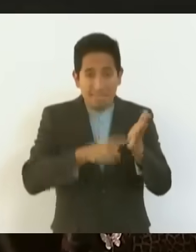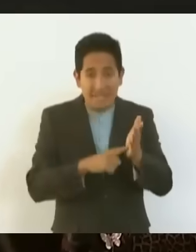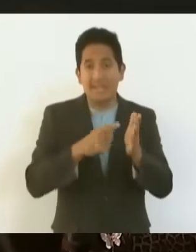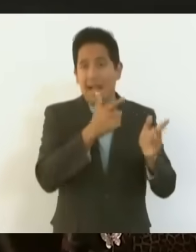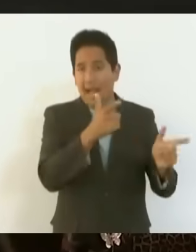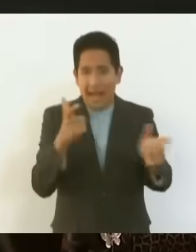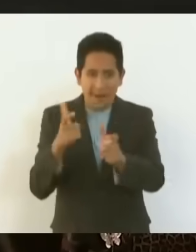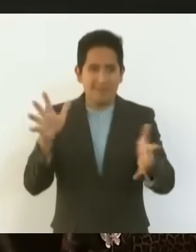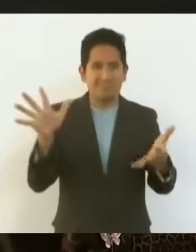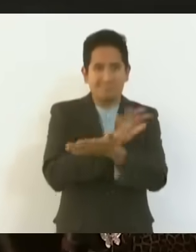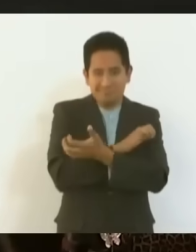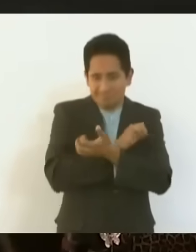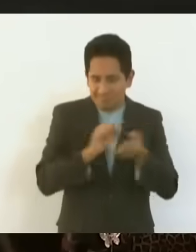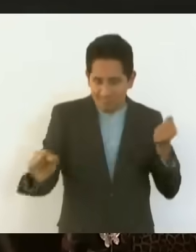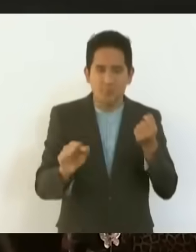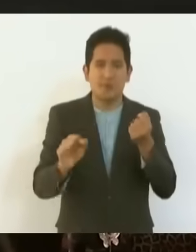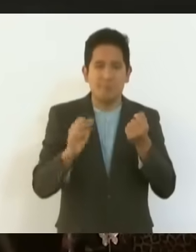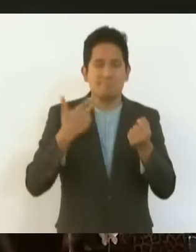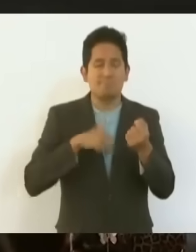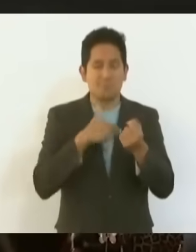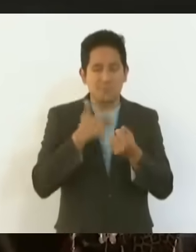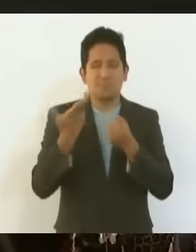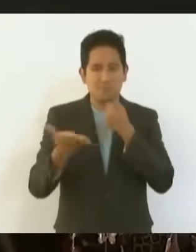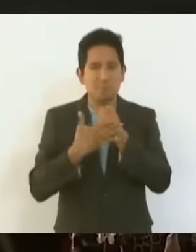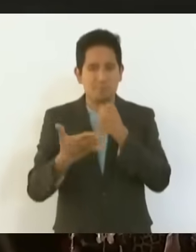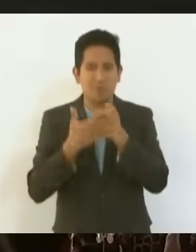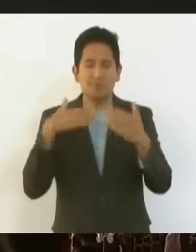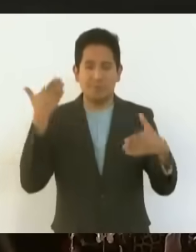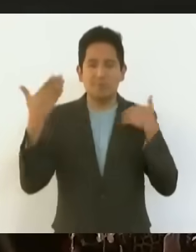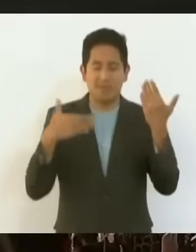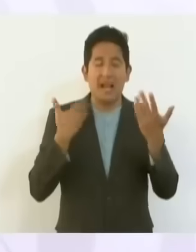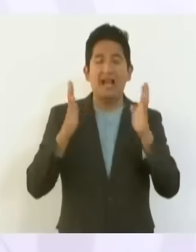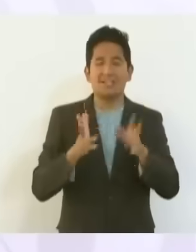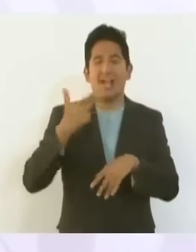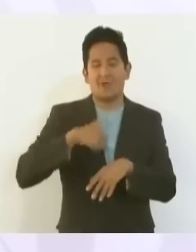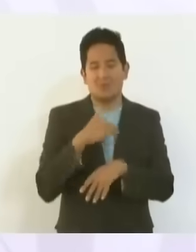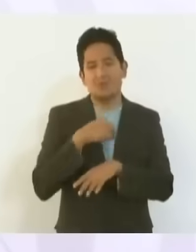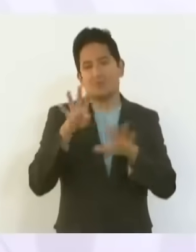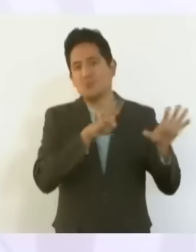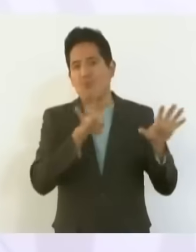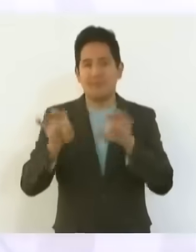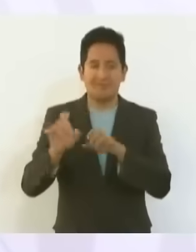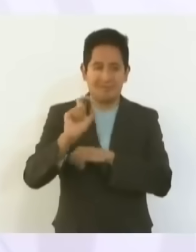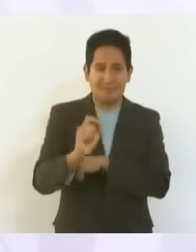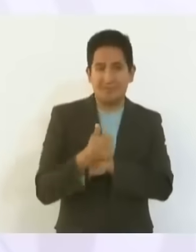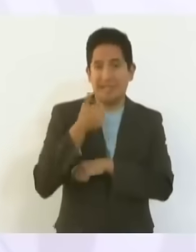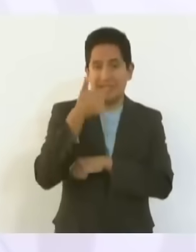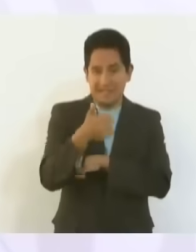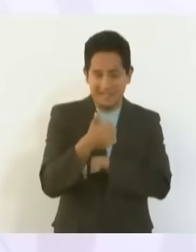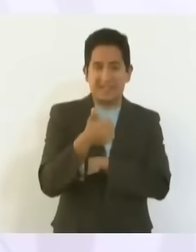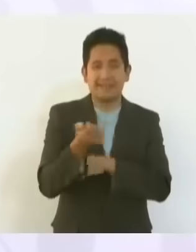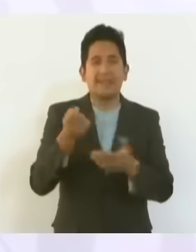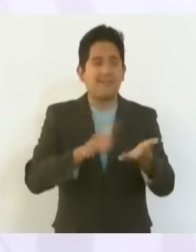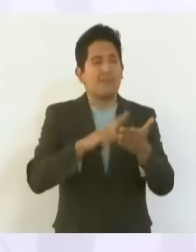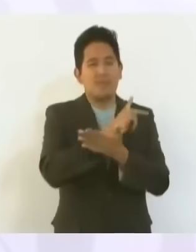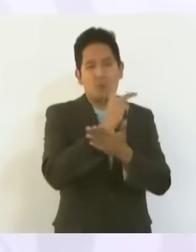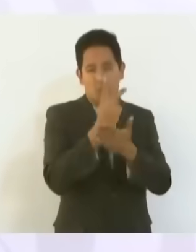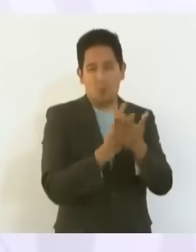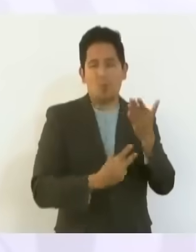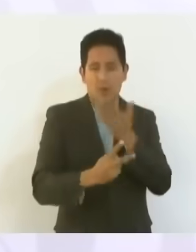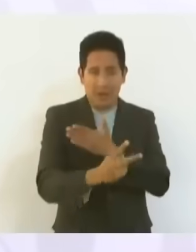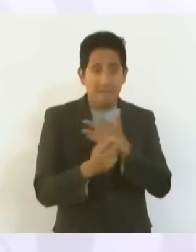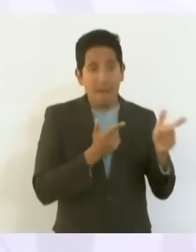este año. Llevamos 926 armas retiradas en el programa Si al Desarme Sial la paz que se hace